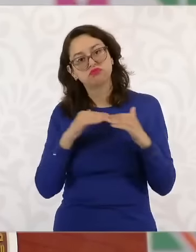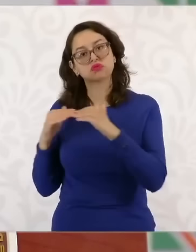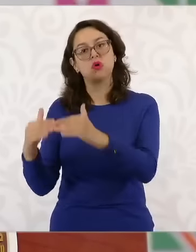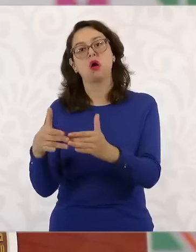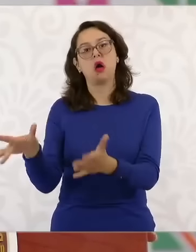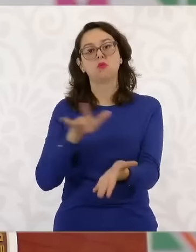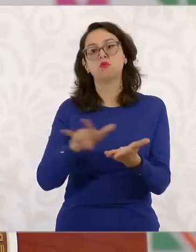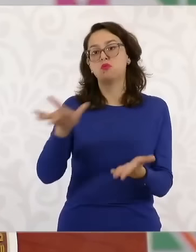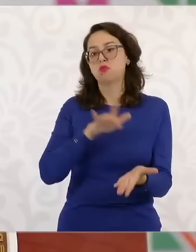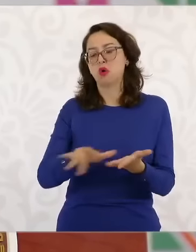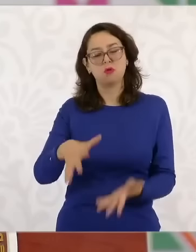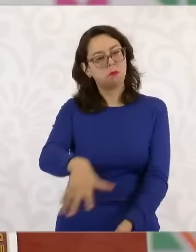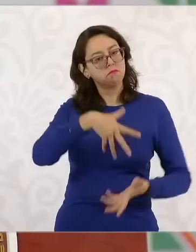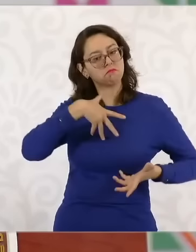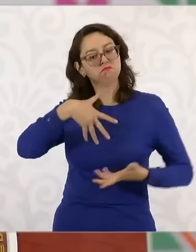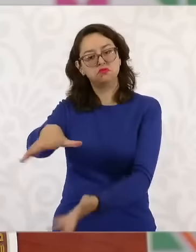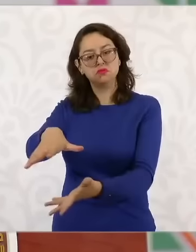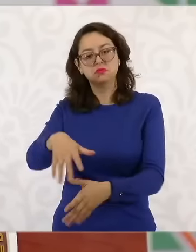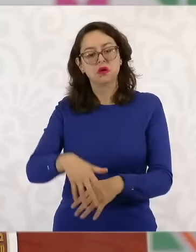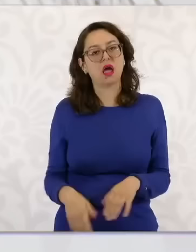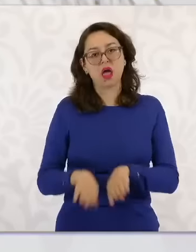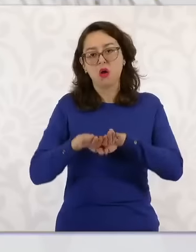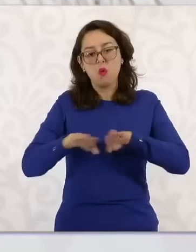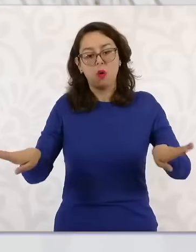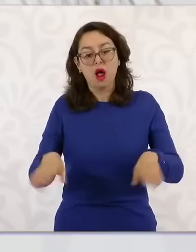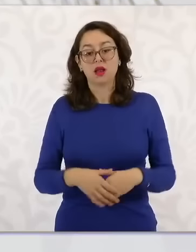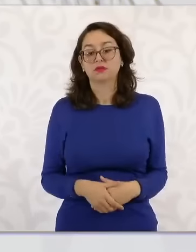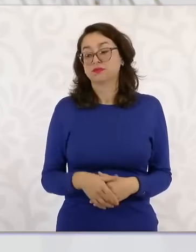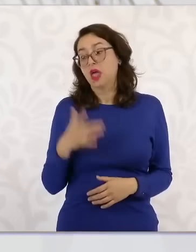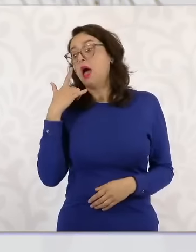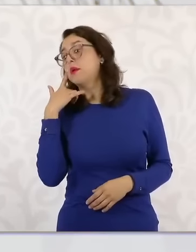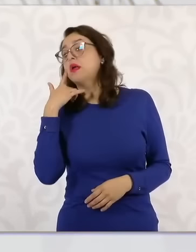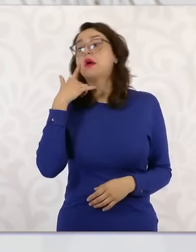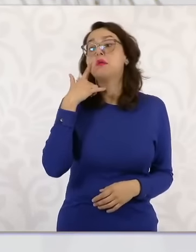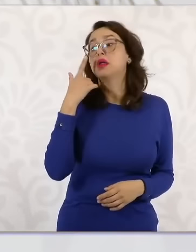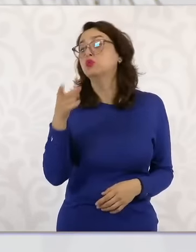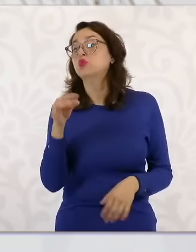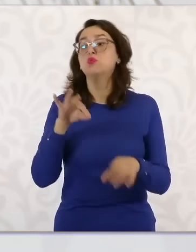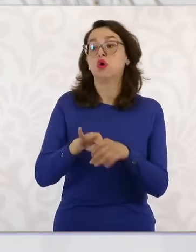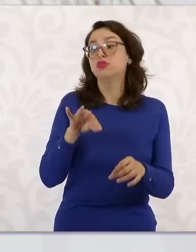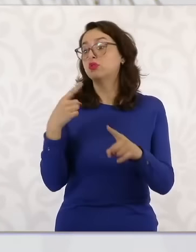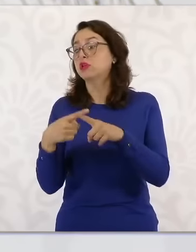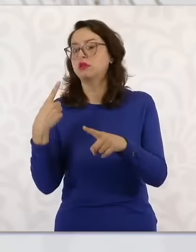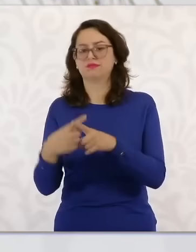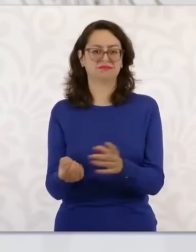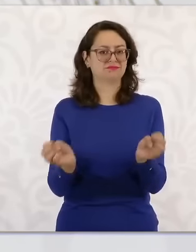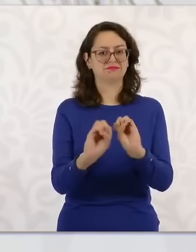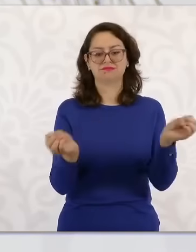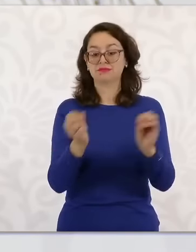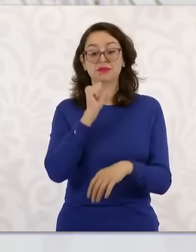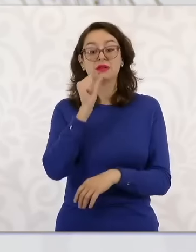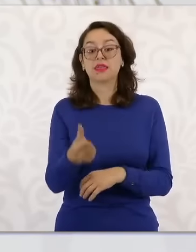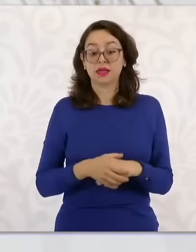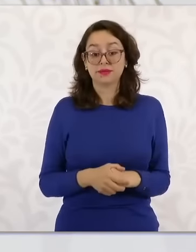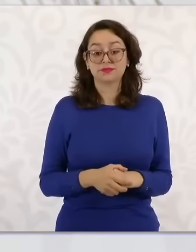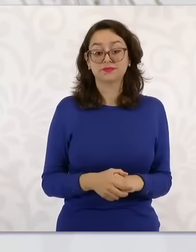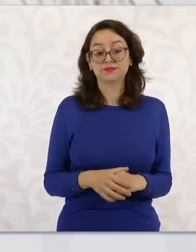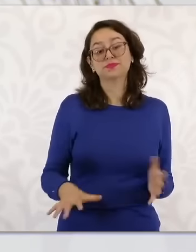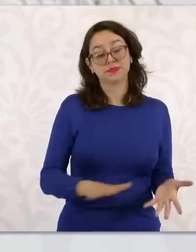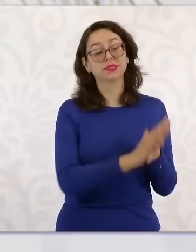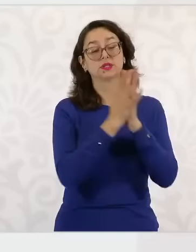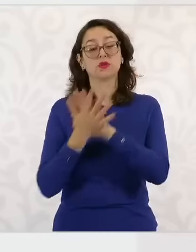sin escatimar a nadie, ningún apoyo. llegó la transformación en el 18 y el pueblo volvió a